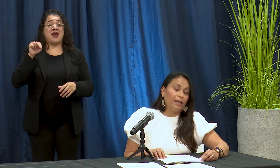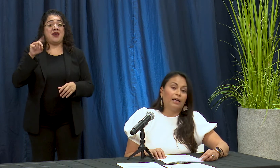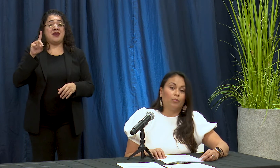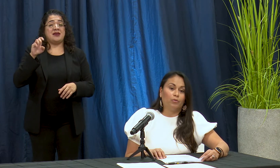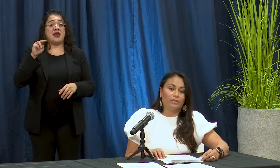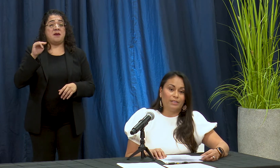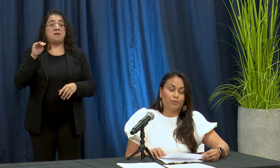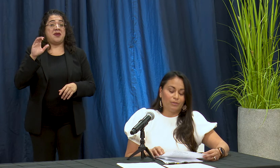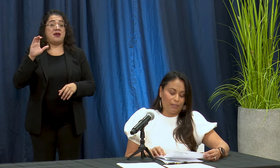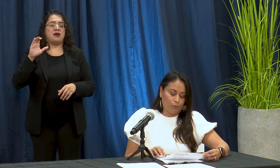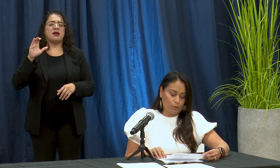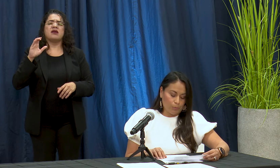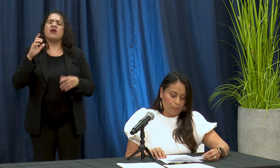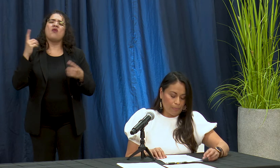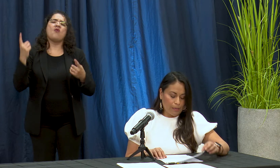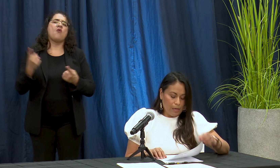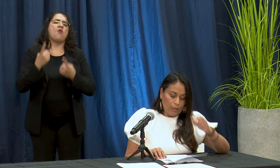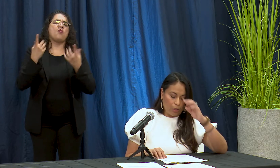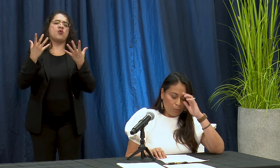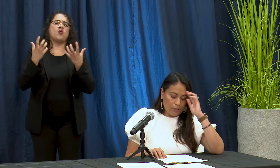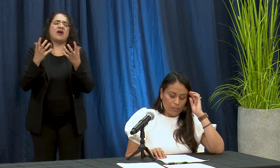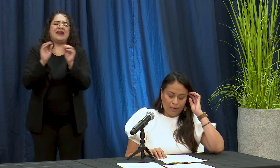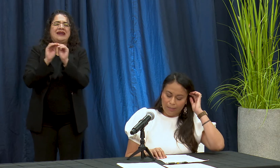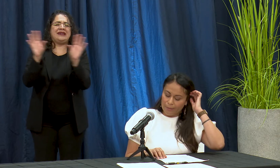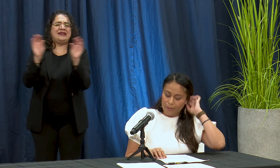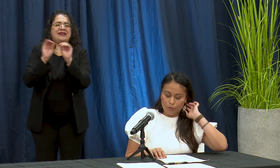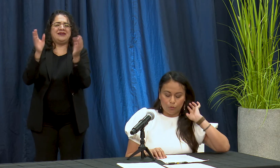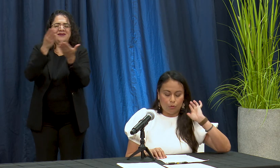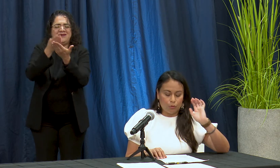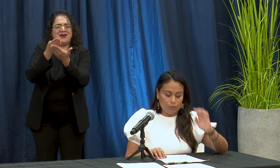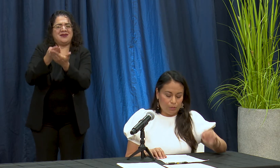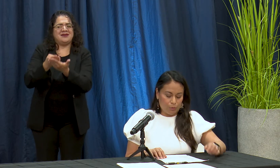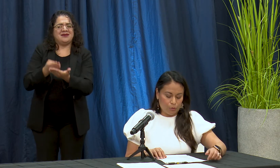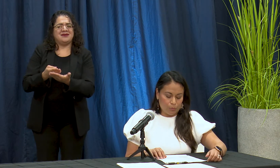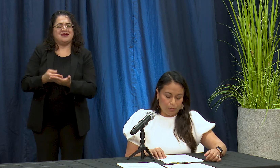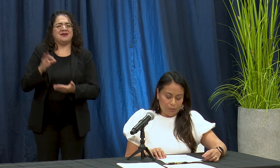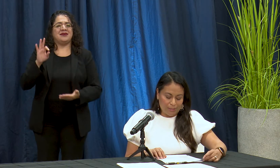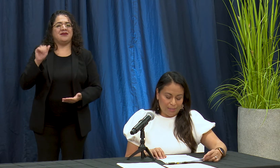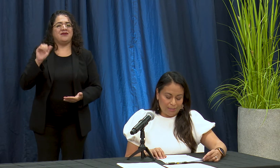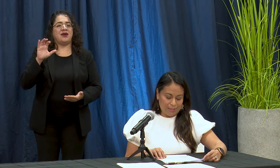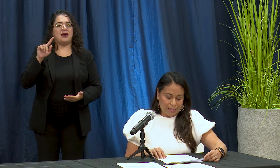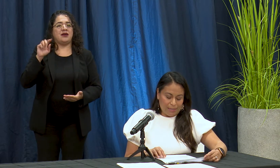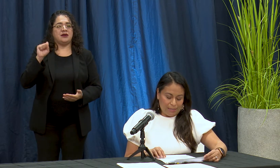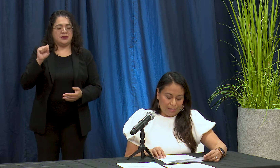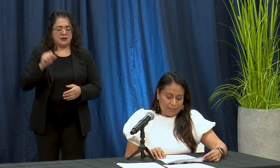algunos de esos datos Long Beach a Revere Toto los negocios Minori Stas EDA